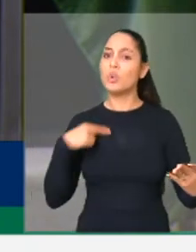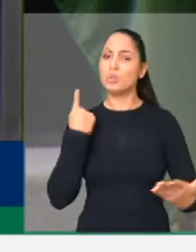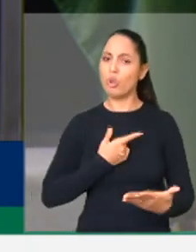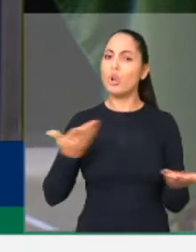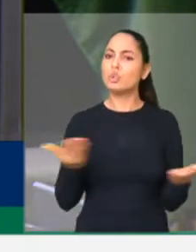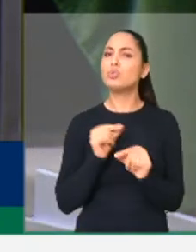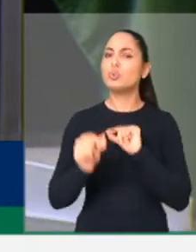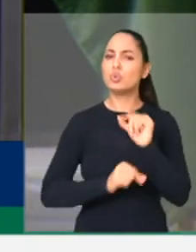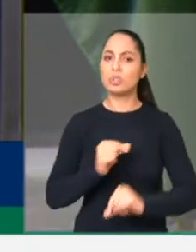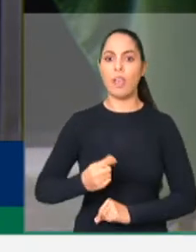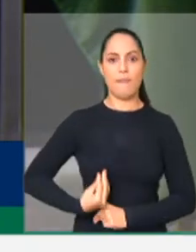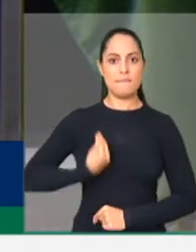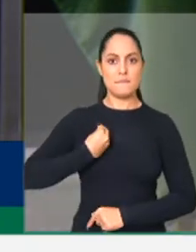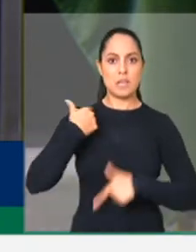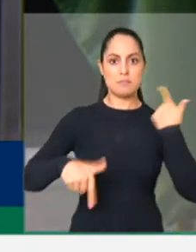SR. PRESIDENTE, SOU A FAVOR